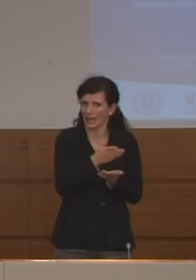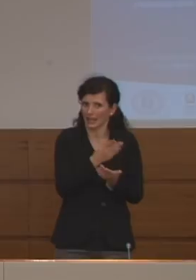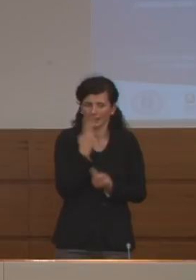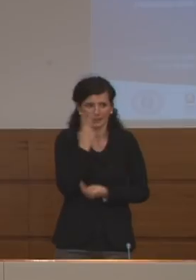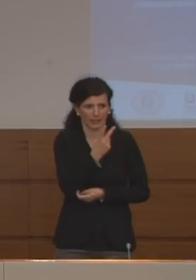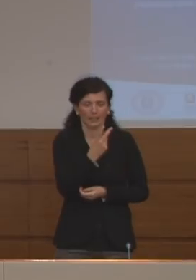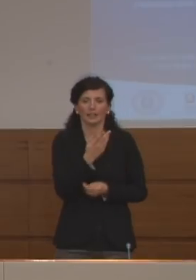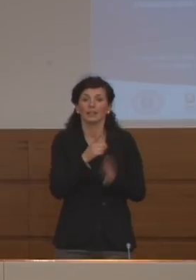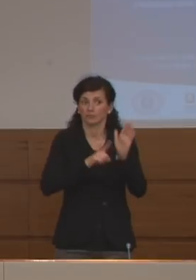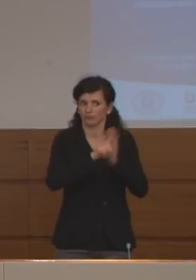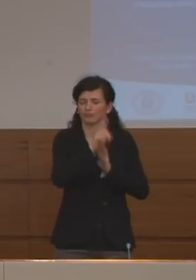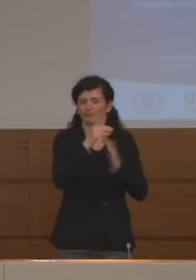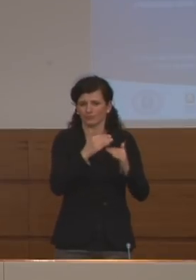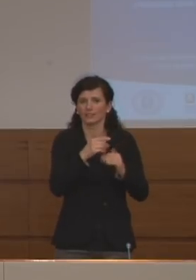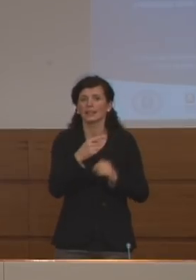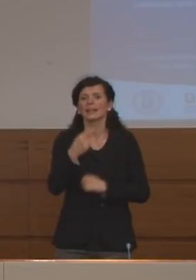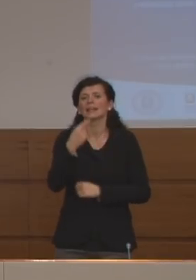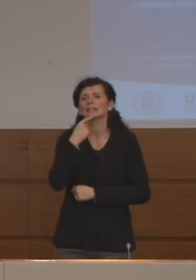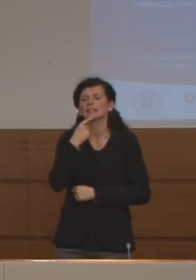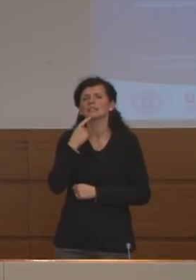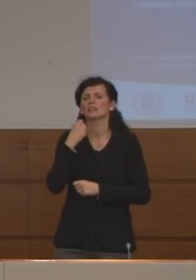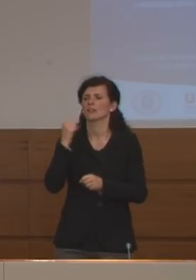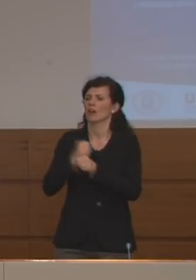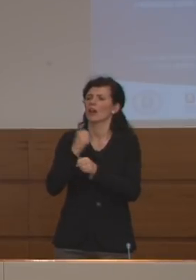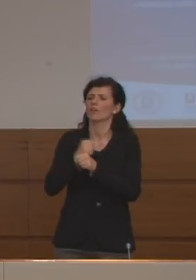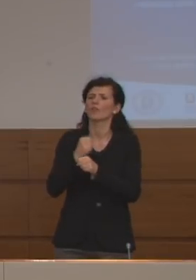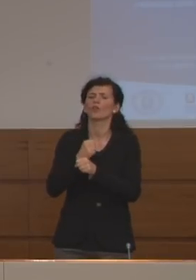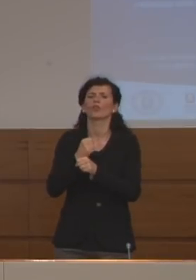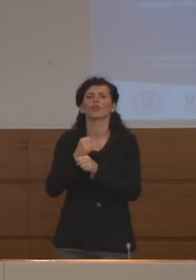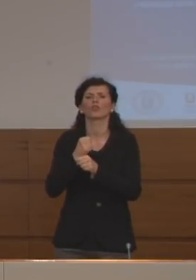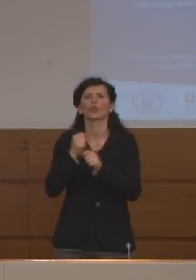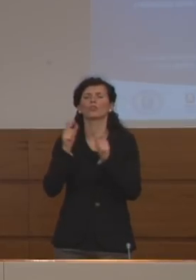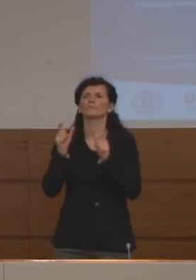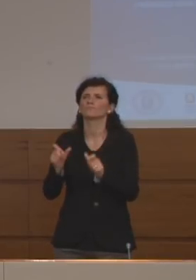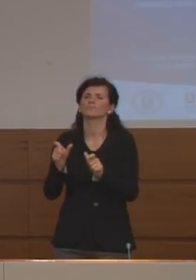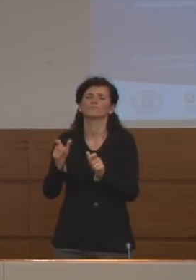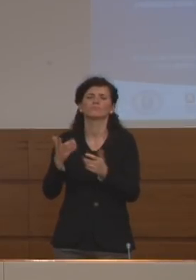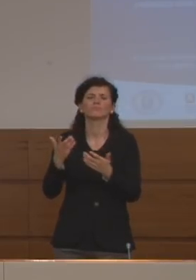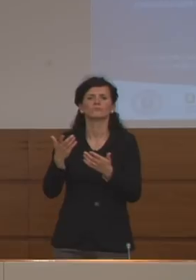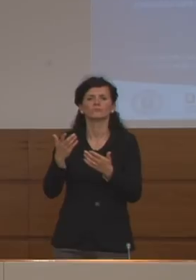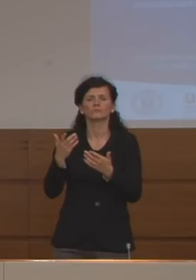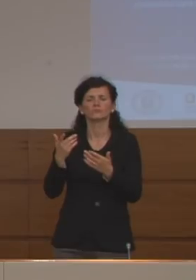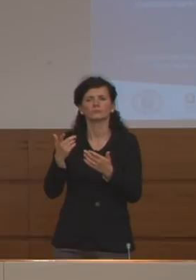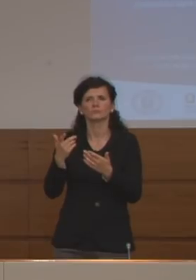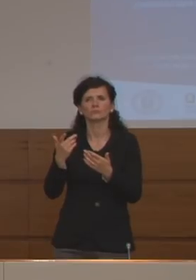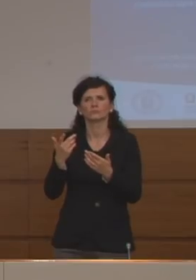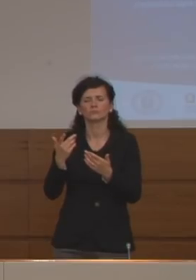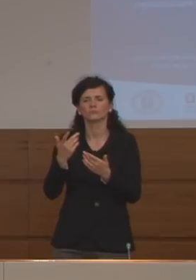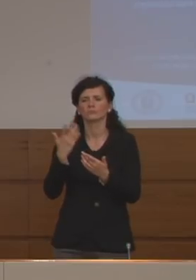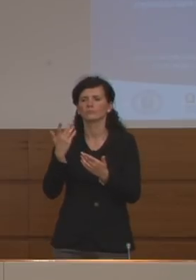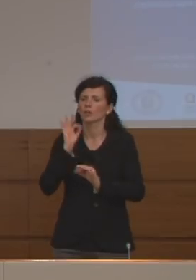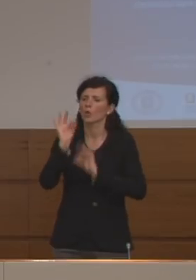silvicoltura (detto ancora più precisamente per la cura dei boschi e per